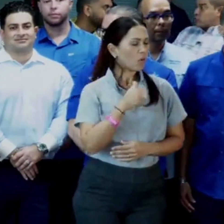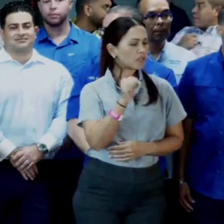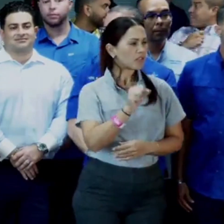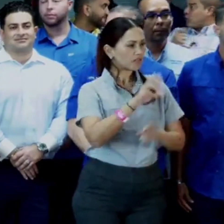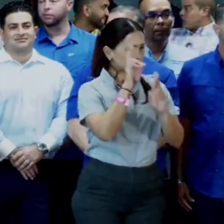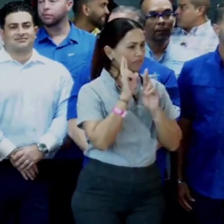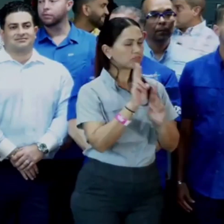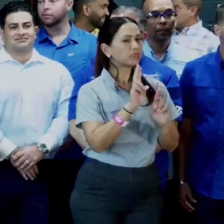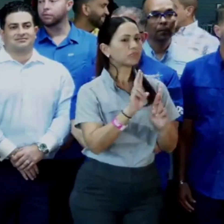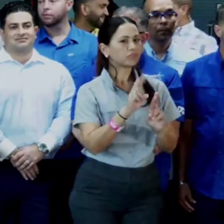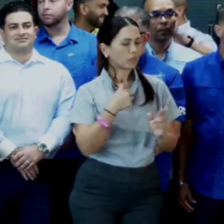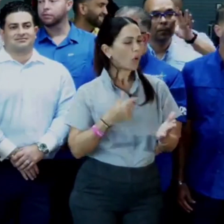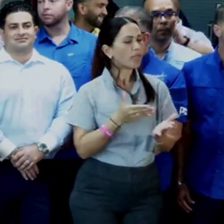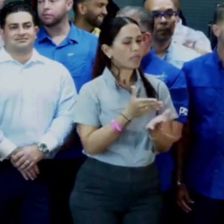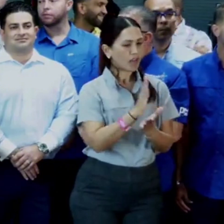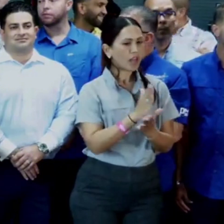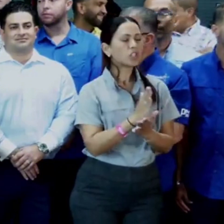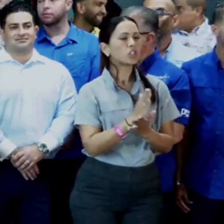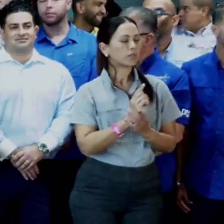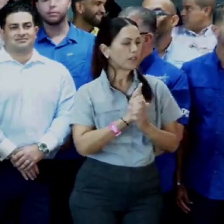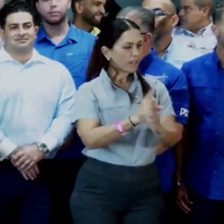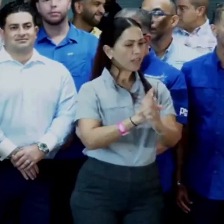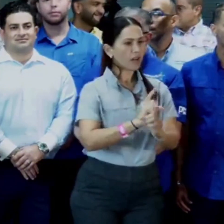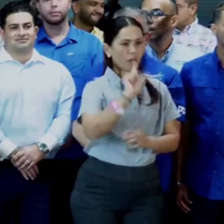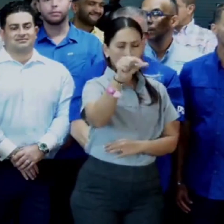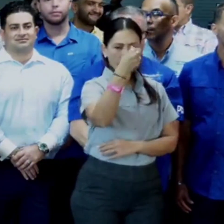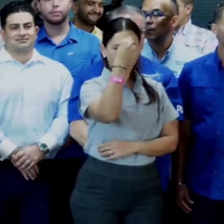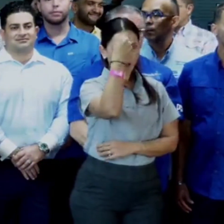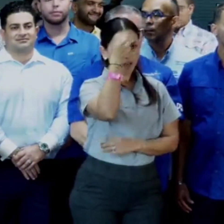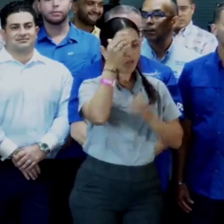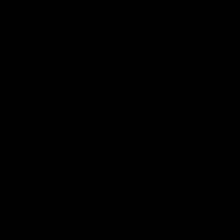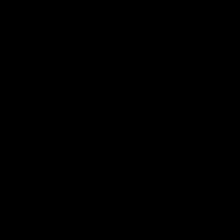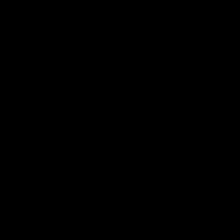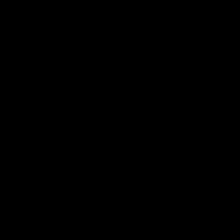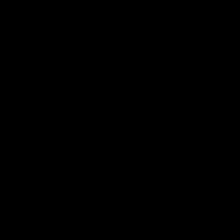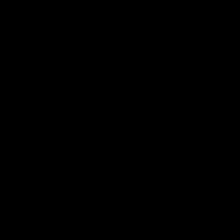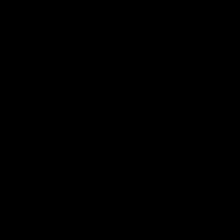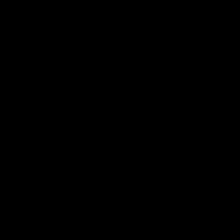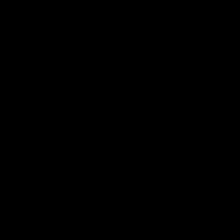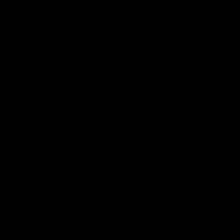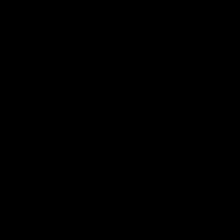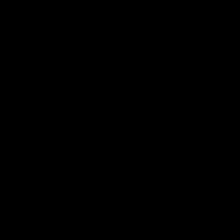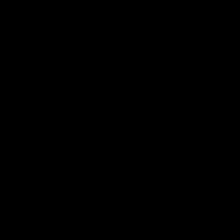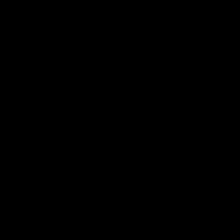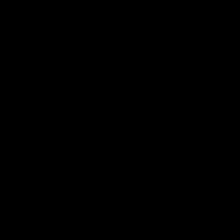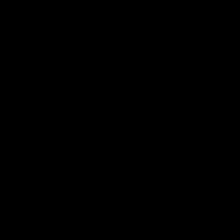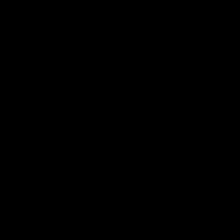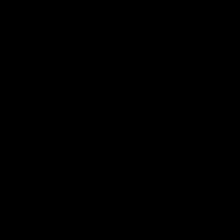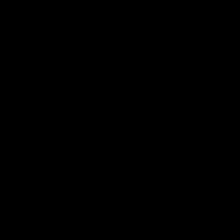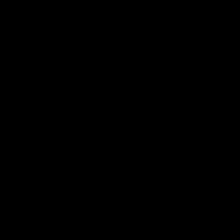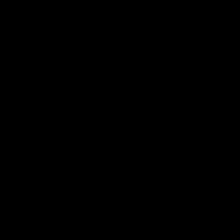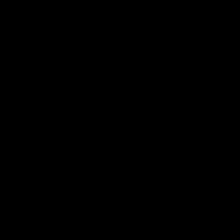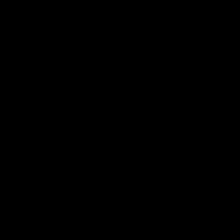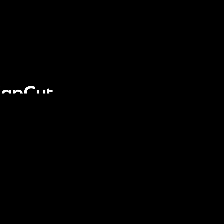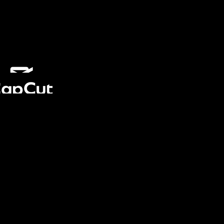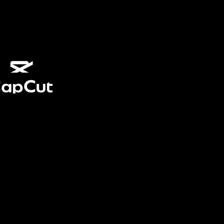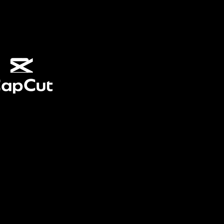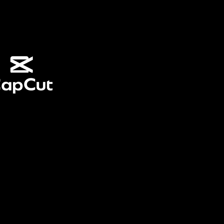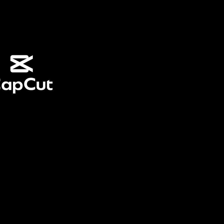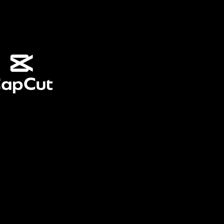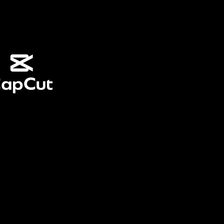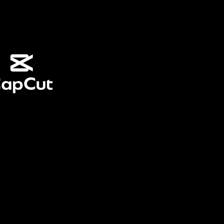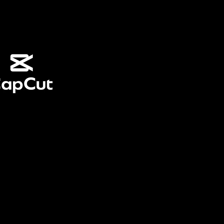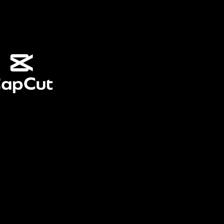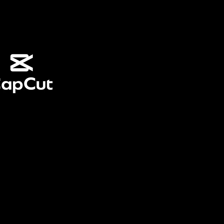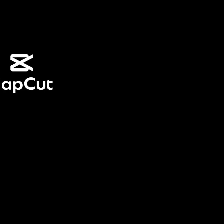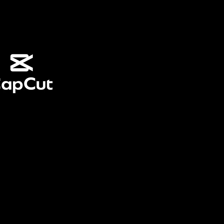derechos que yo voy a defender como gobernadora de Puerto Rico si el pueblo me da la oportunidad